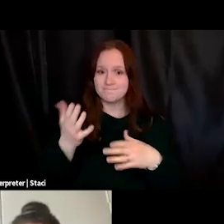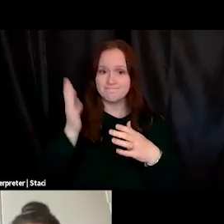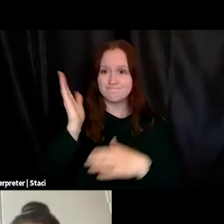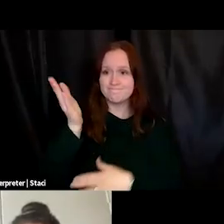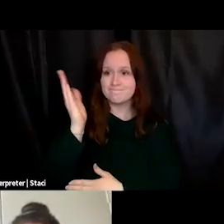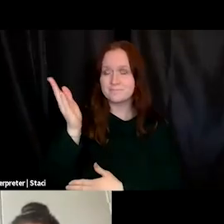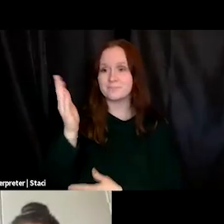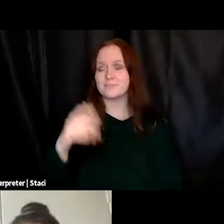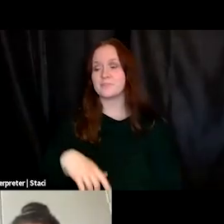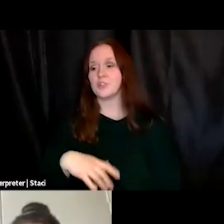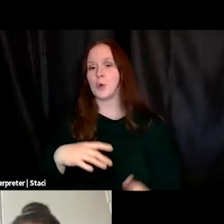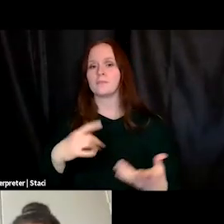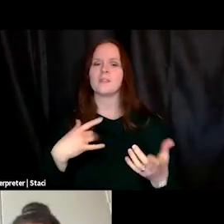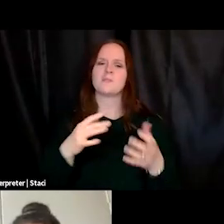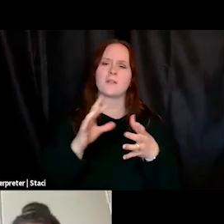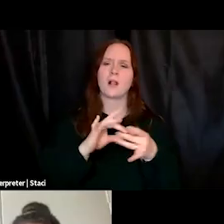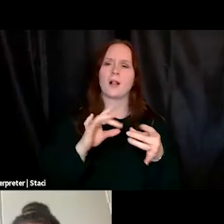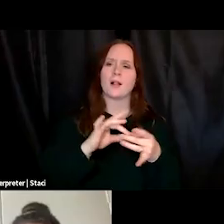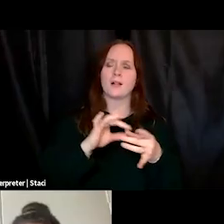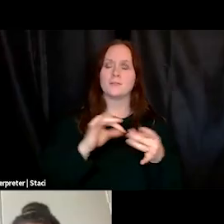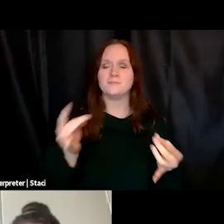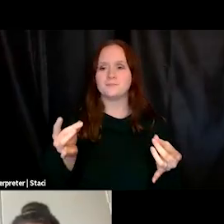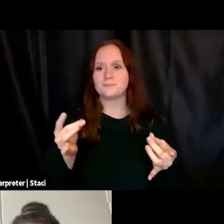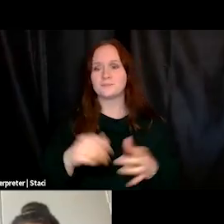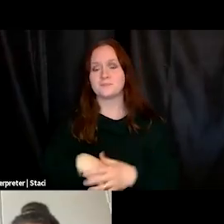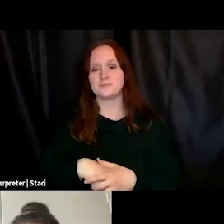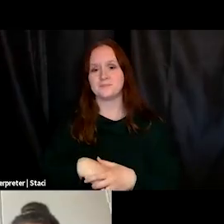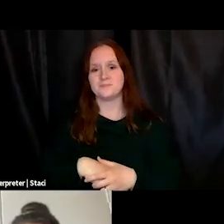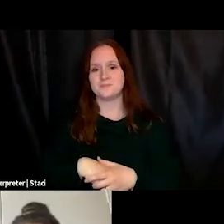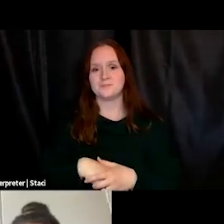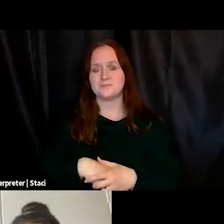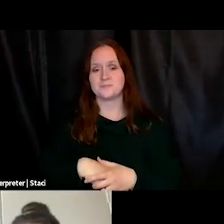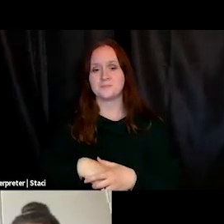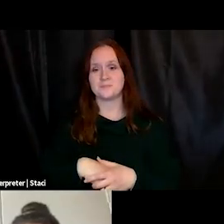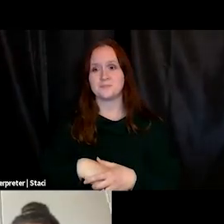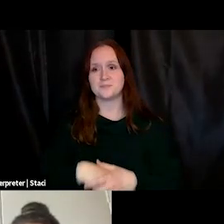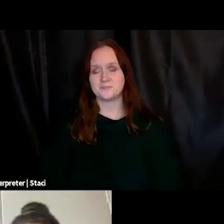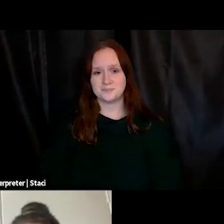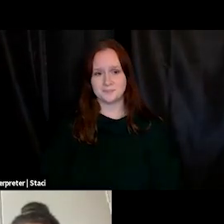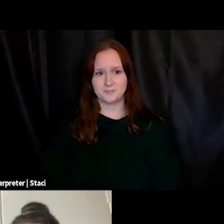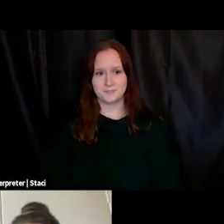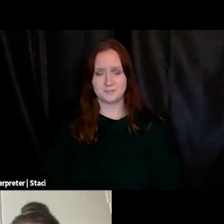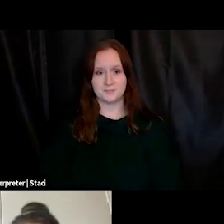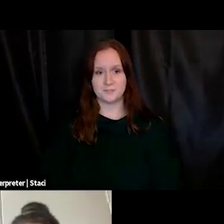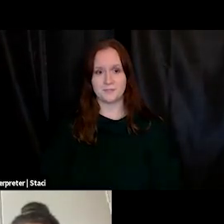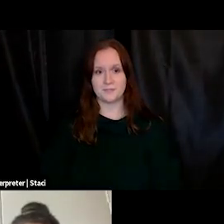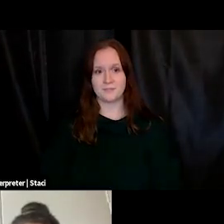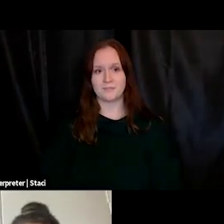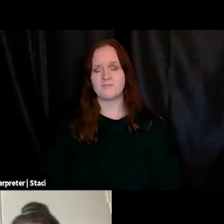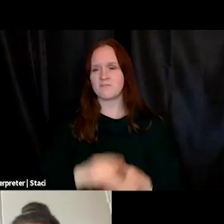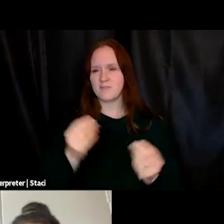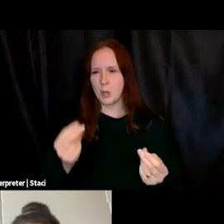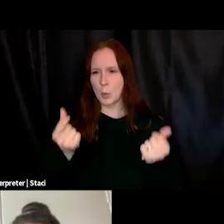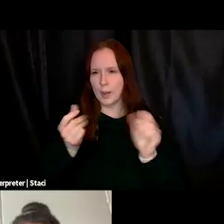También están disponibles en el enlace de invitación. Los pondremos en el chat para que puedan acceder